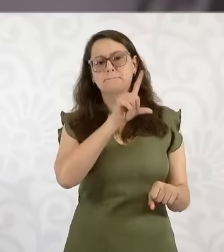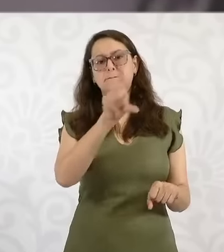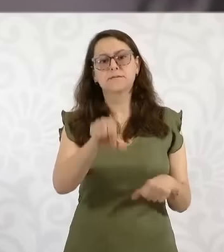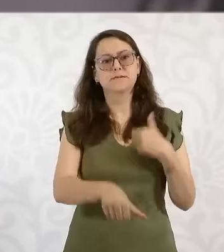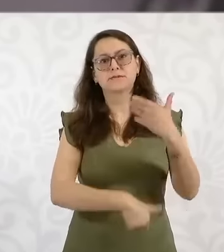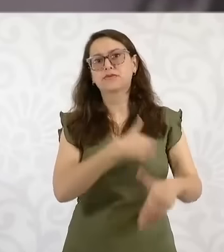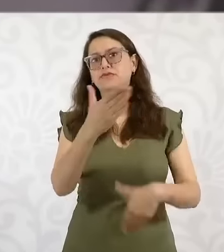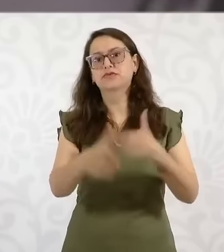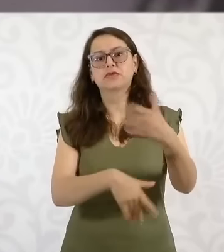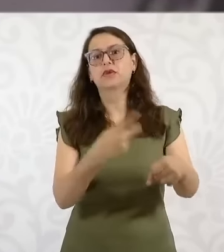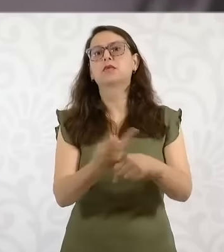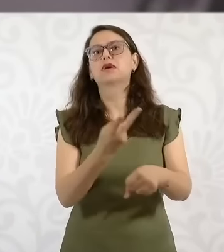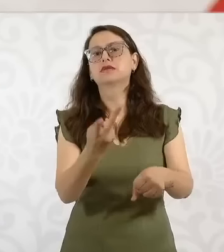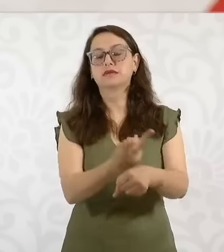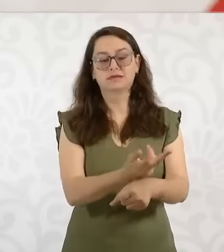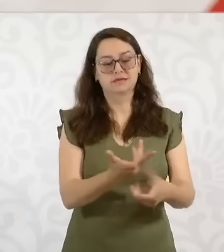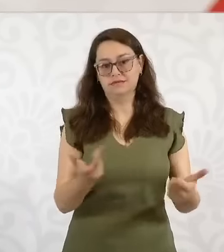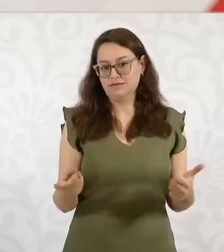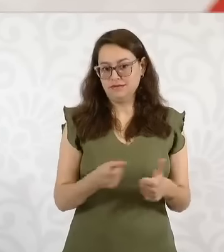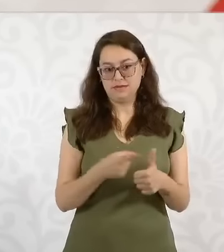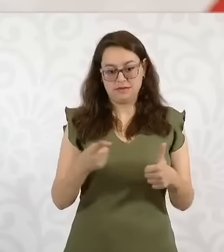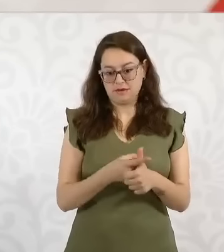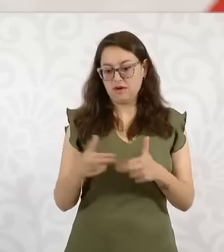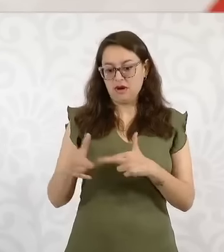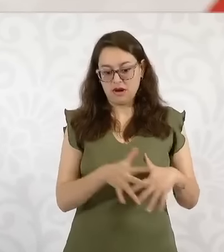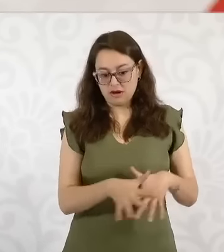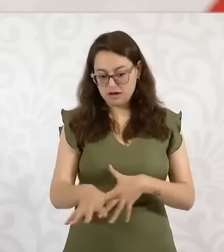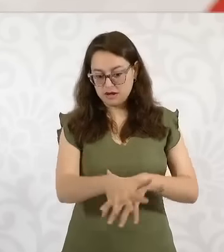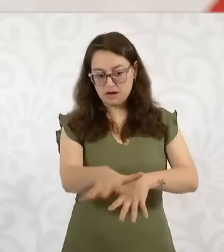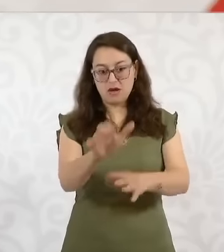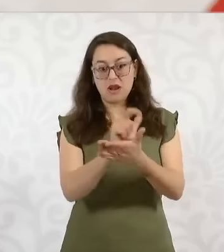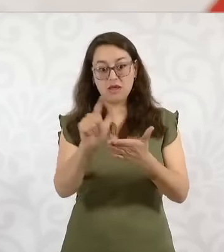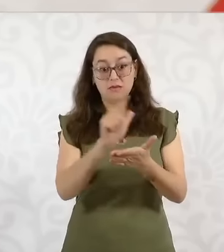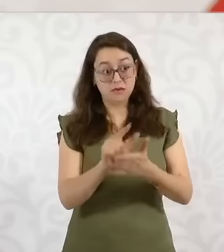que queremos es que se limpie el río y que si va a seguir trabajando esa industria, esa condición